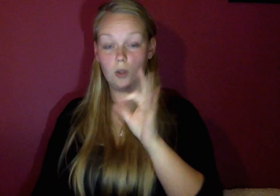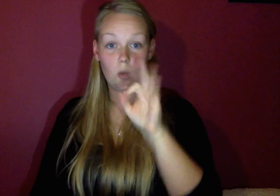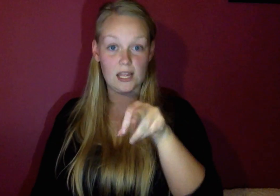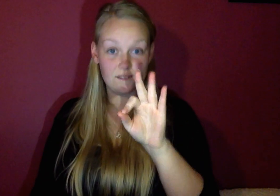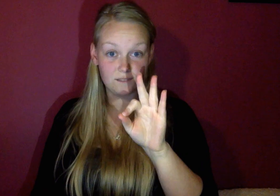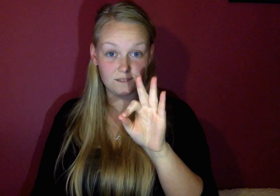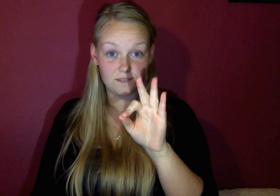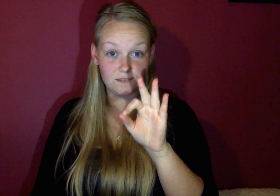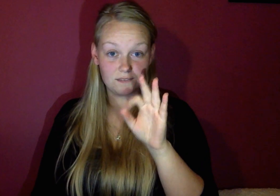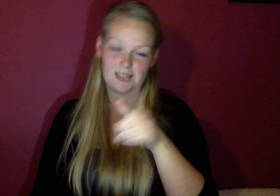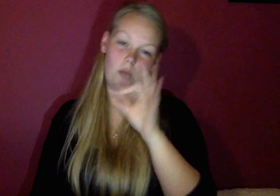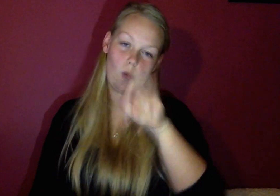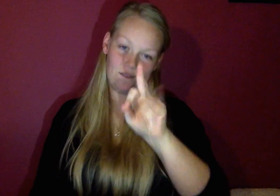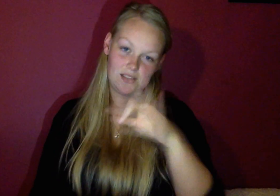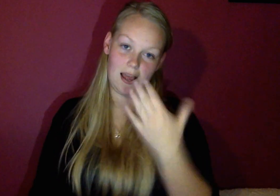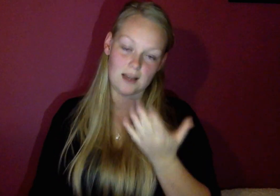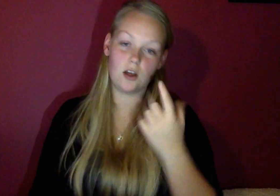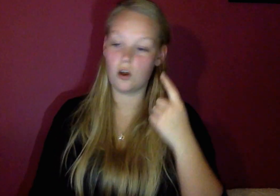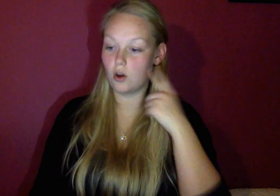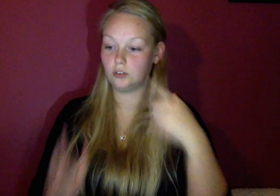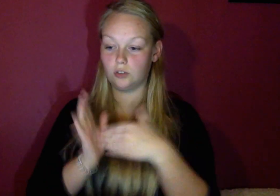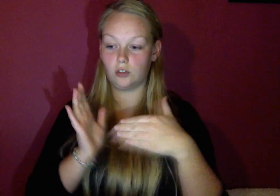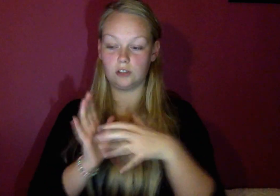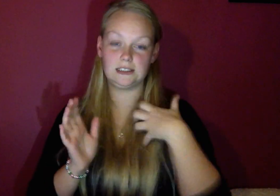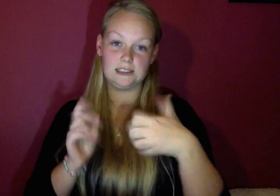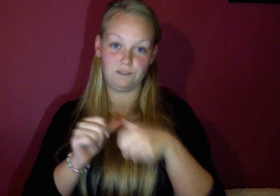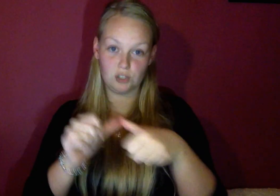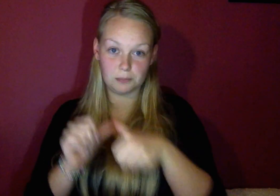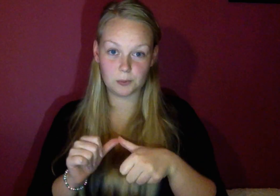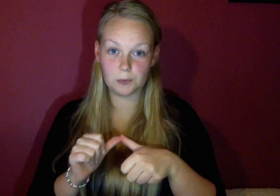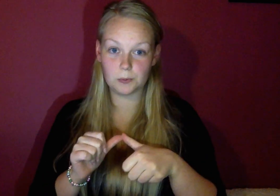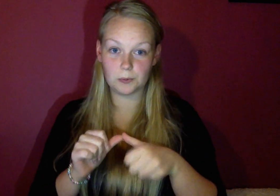Audionomen nämnde HRF (Hörselskadades Riksförbund).